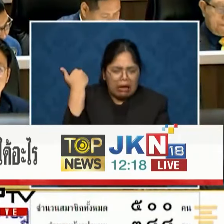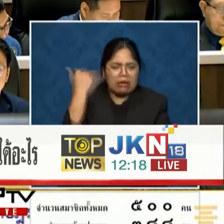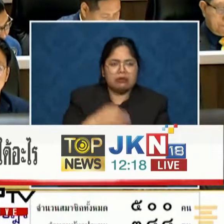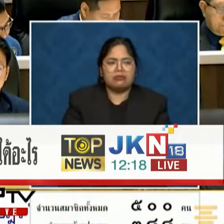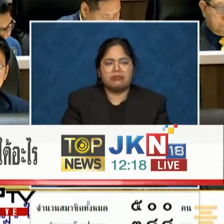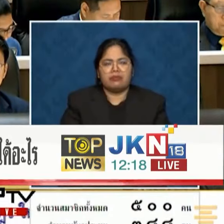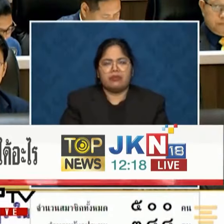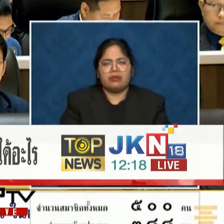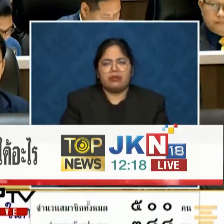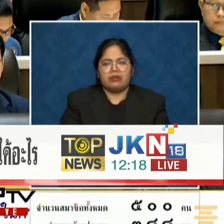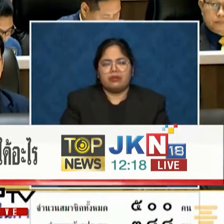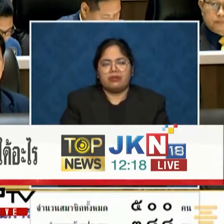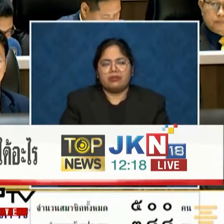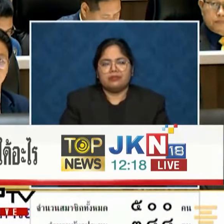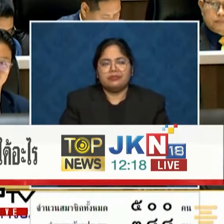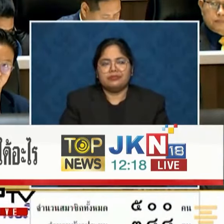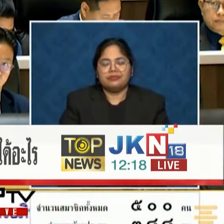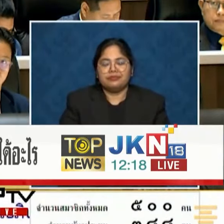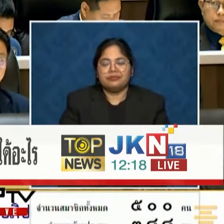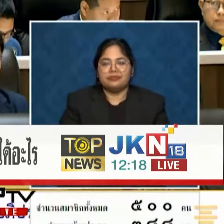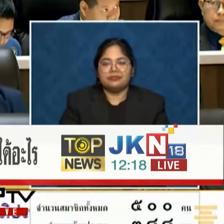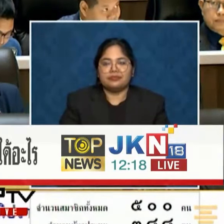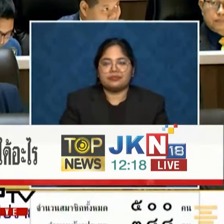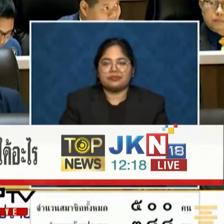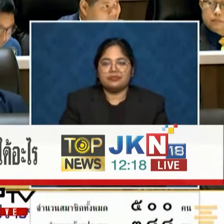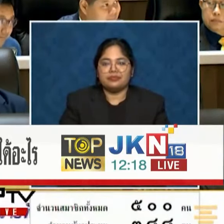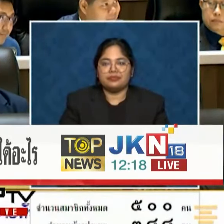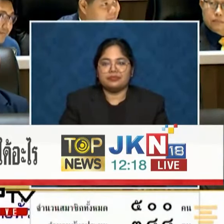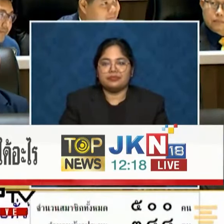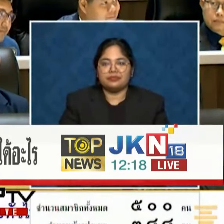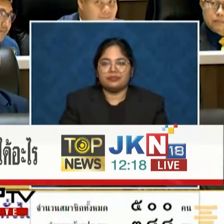วิกฤตแต่พอคุณออกไปเมืองนอกคุณบอกว่า เมืองไทยกำลังดีรีบมาลงทุนนะครับประเด็น